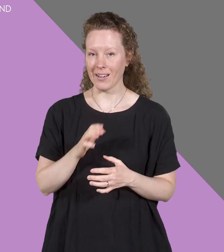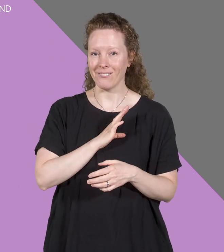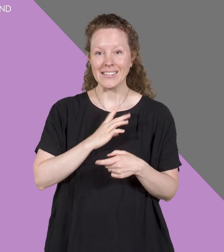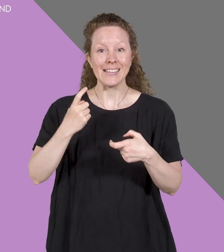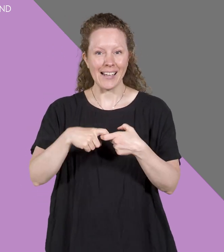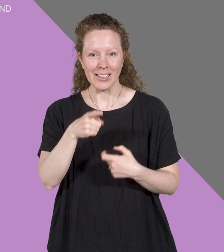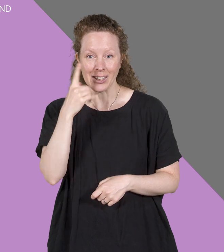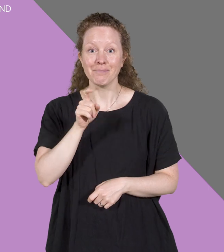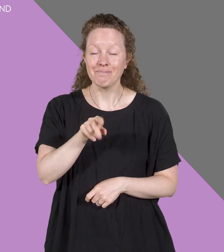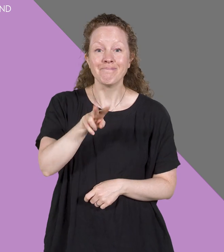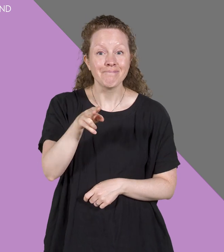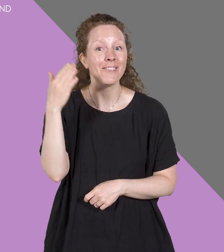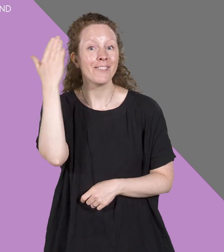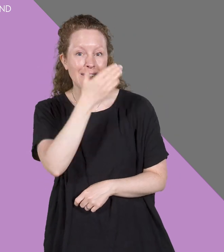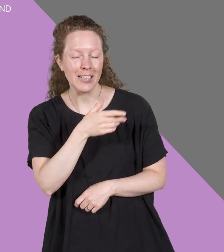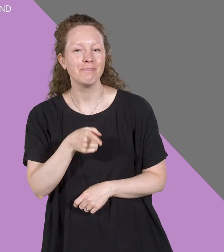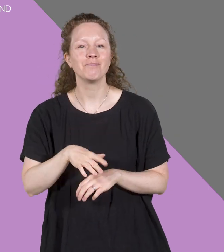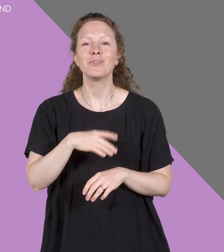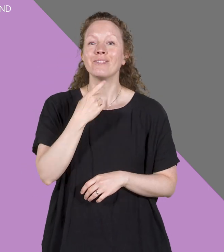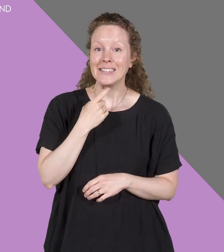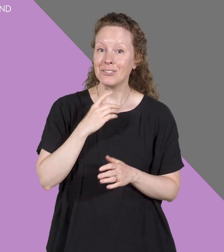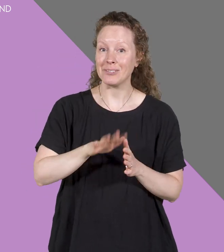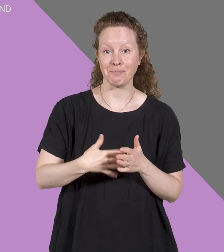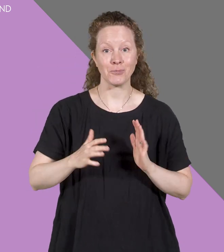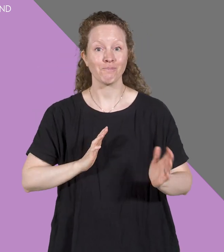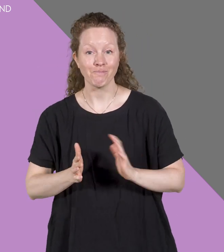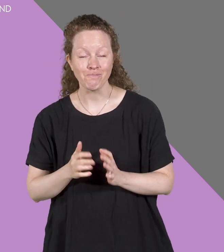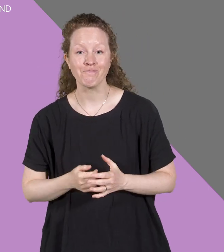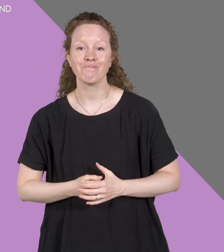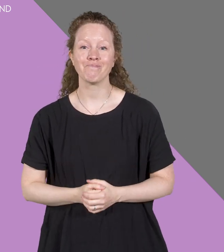Klicka på länken och se det vinnande bidraget! (på finska).